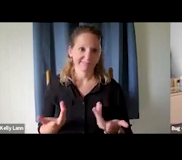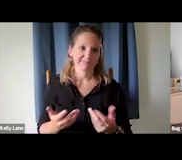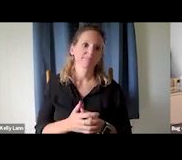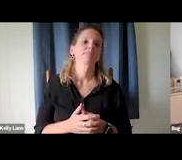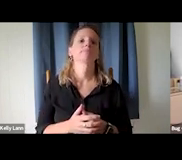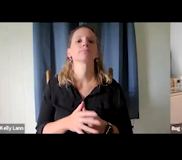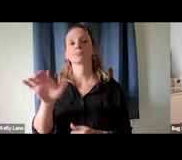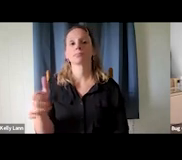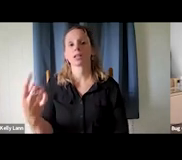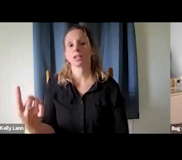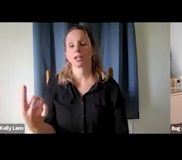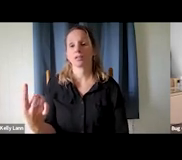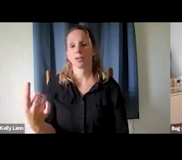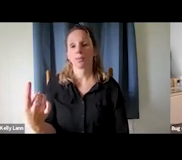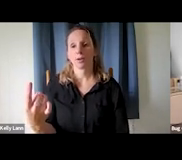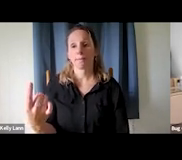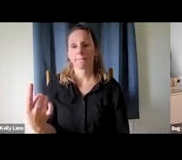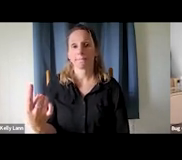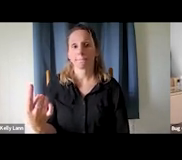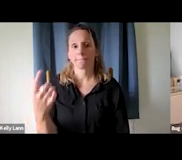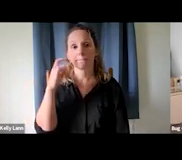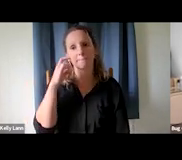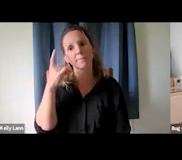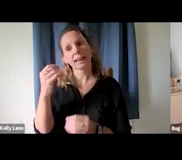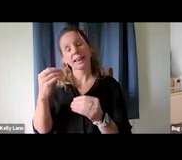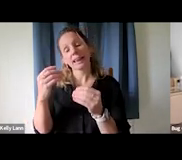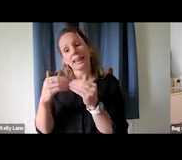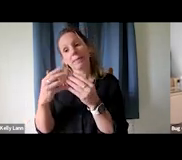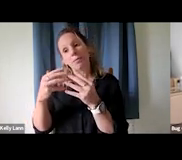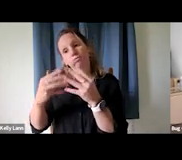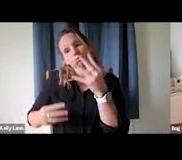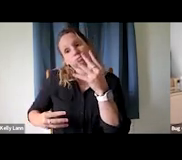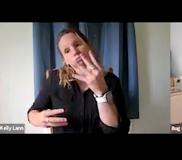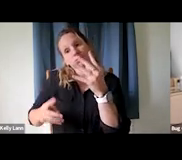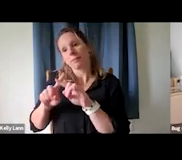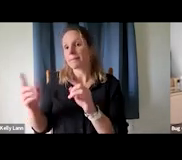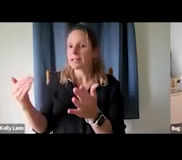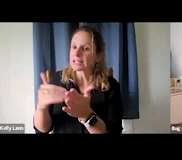Otra descripción ineficaz. Esta es un poco más larga. Nuevamente, nos da un antecedente